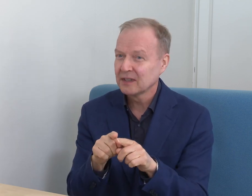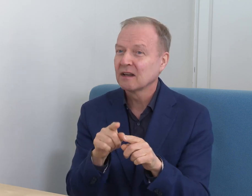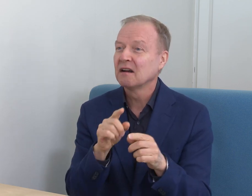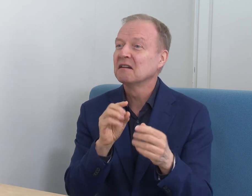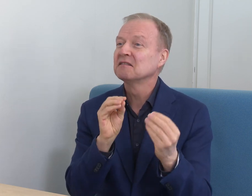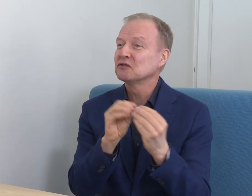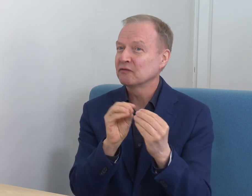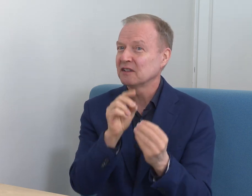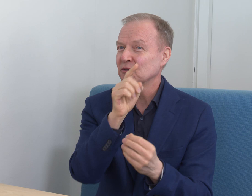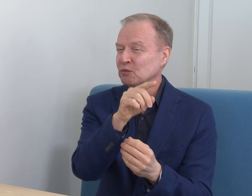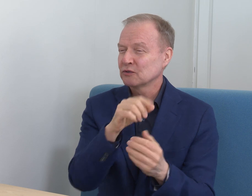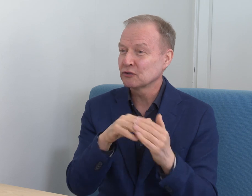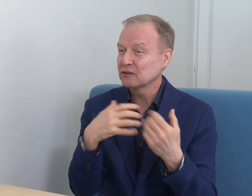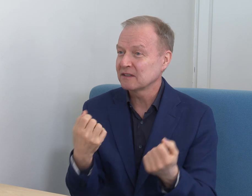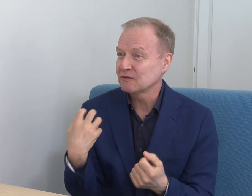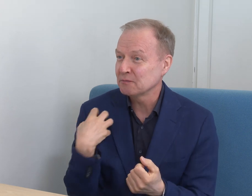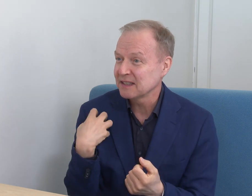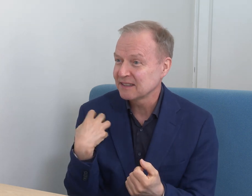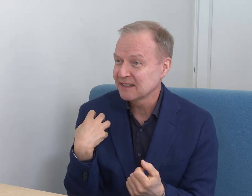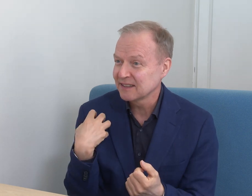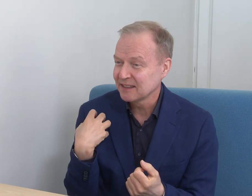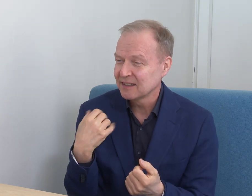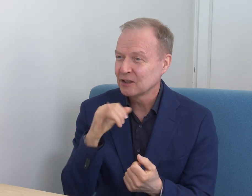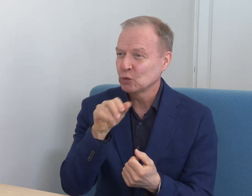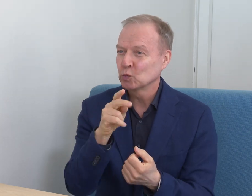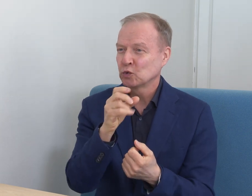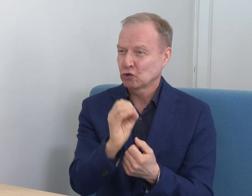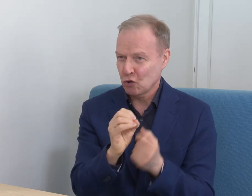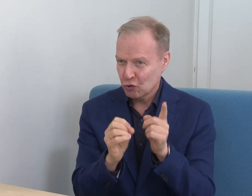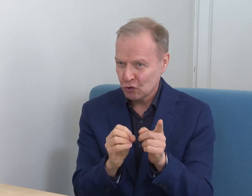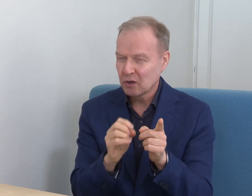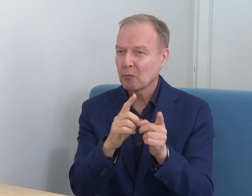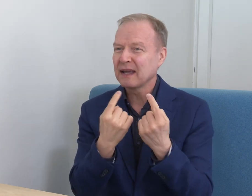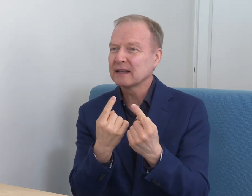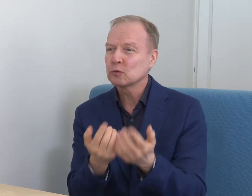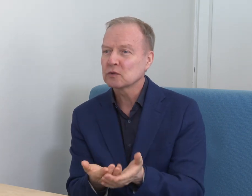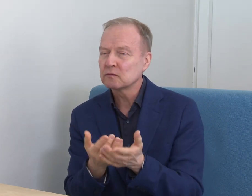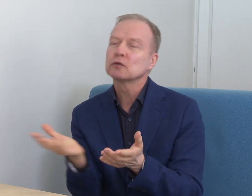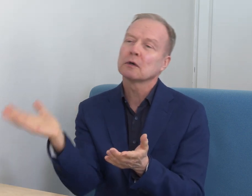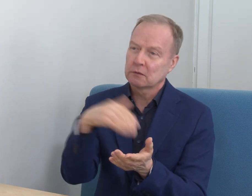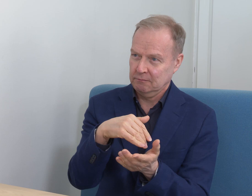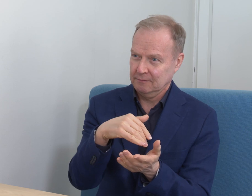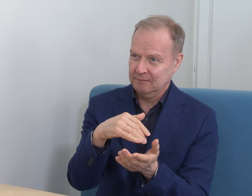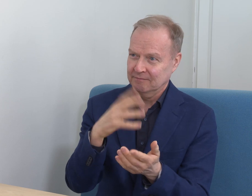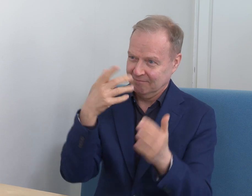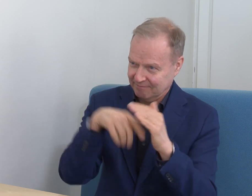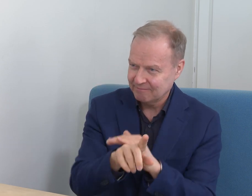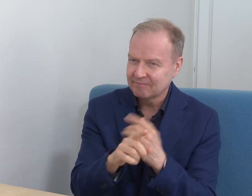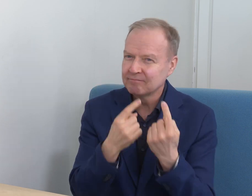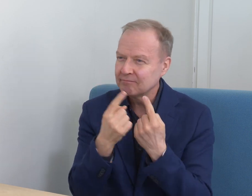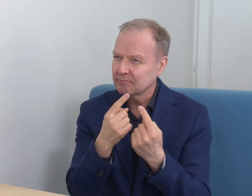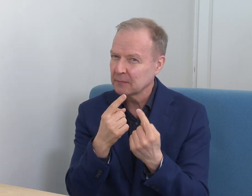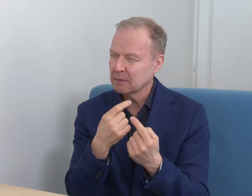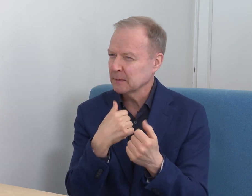siihen liittyvä valmisteleva tapaaminen sos. ja terv.ministerin ja hänen erityisavustajana kanssa on sovittuna.